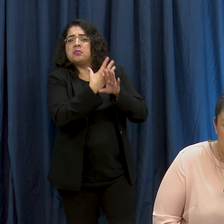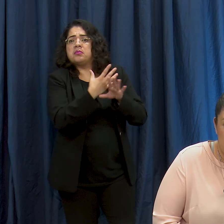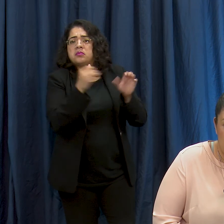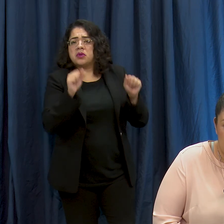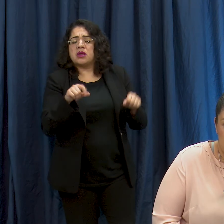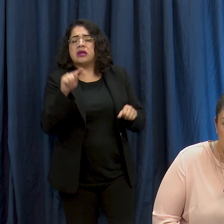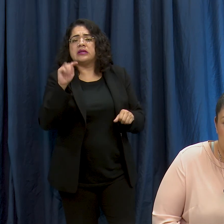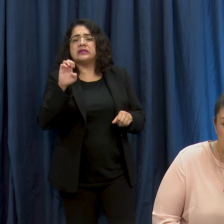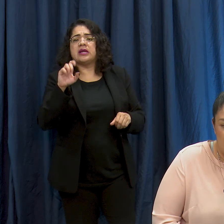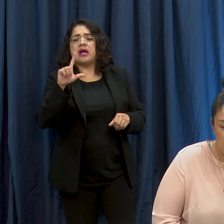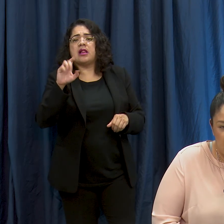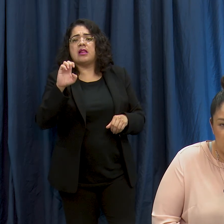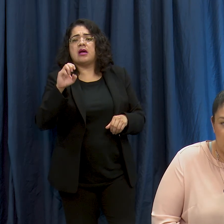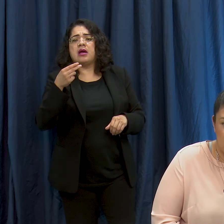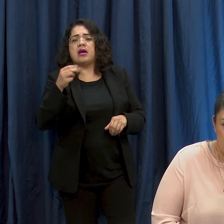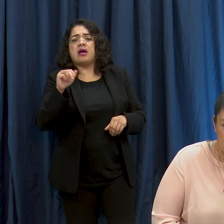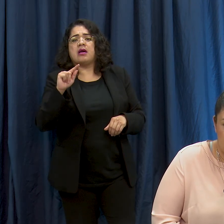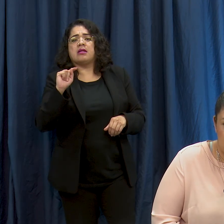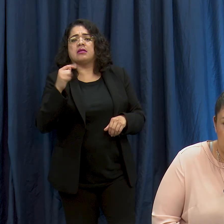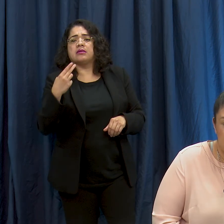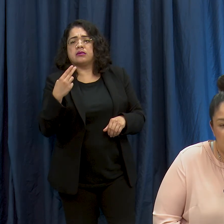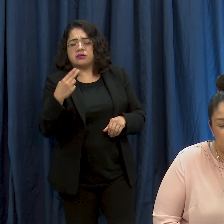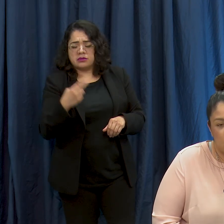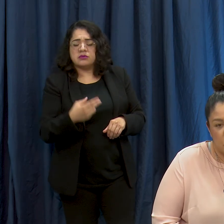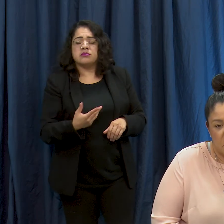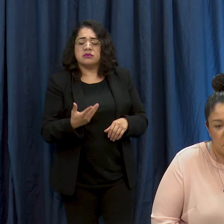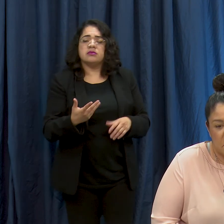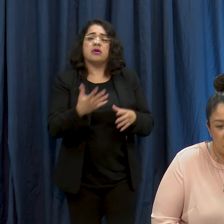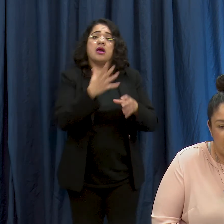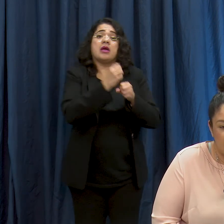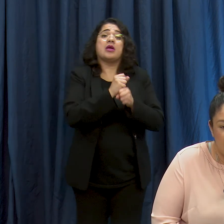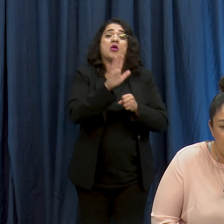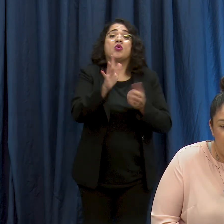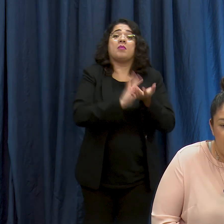mejor sus medica mentos tratamiento z-- y también es muy importante tratar la